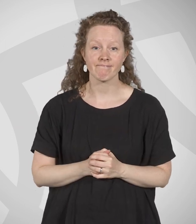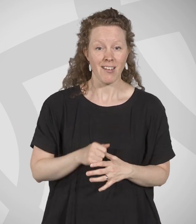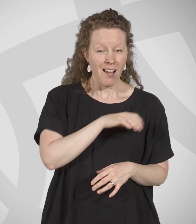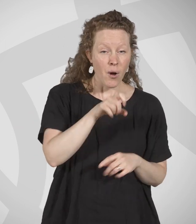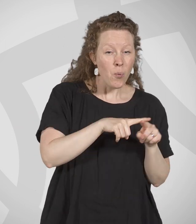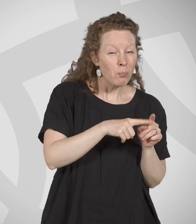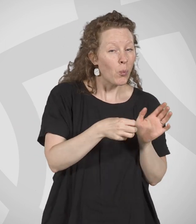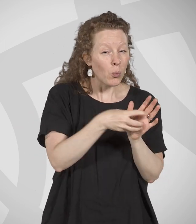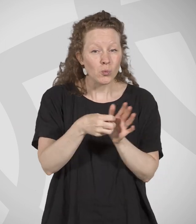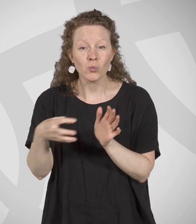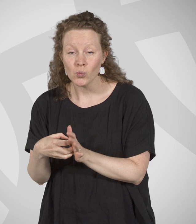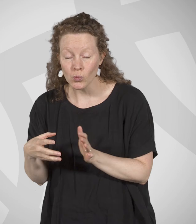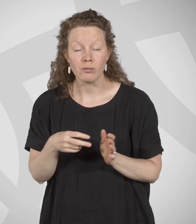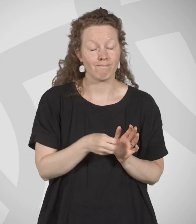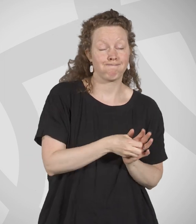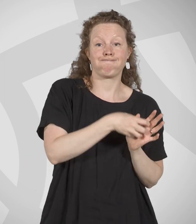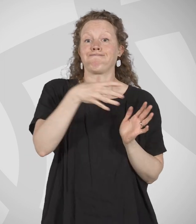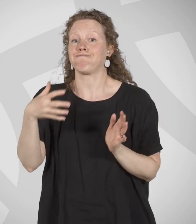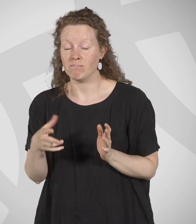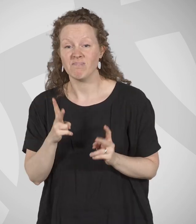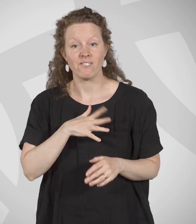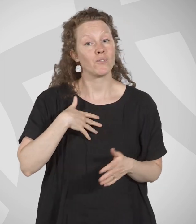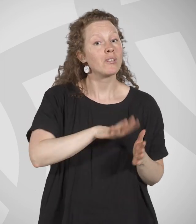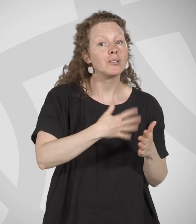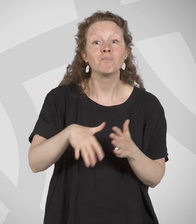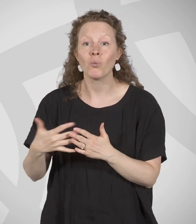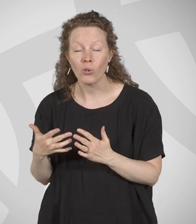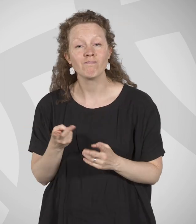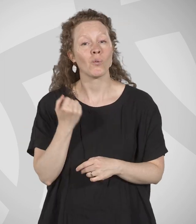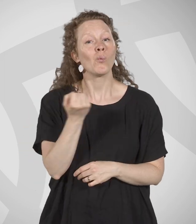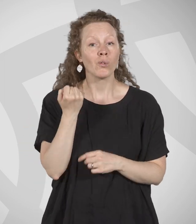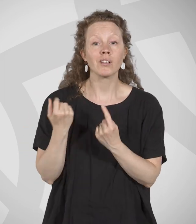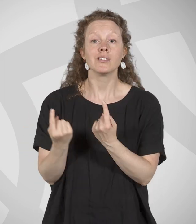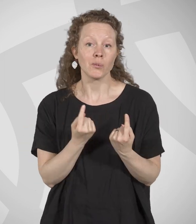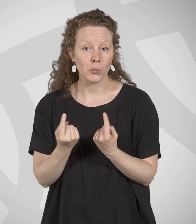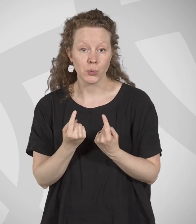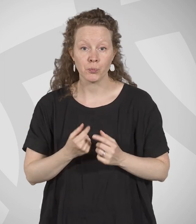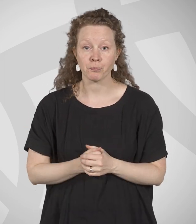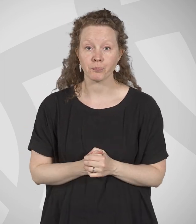Som följd av allt detta har våra nationella teckenspråk hamnat i en hotad situation.